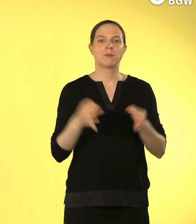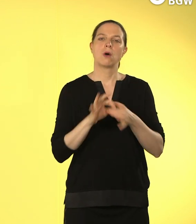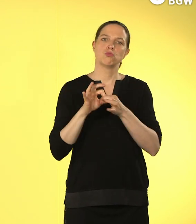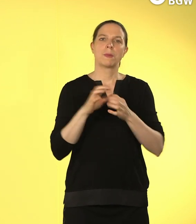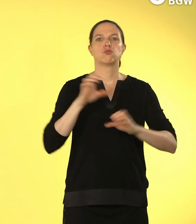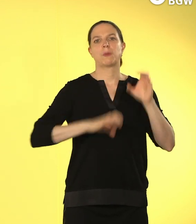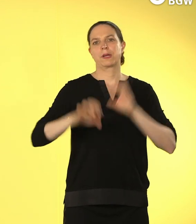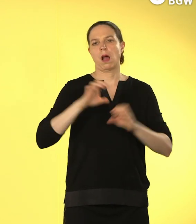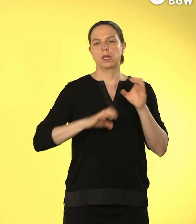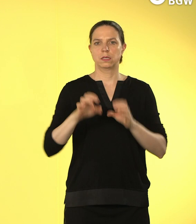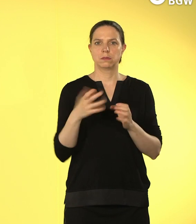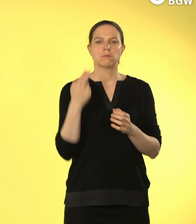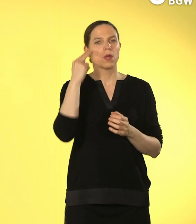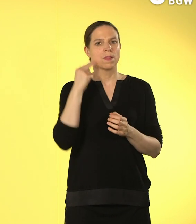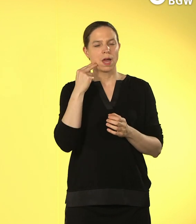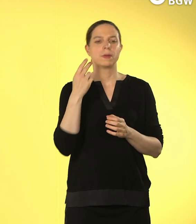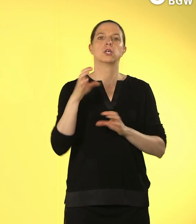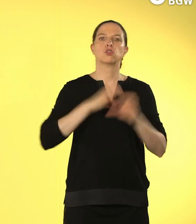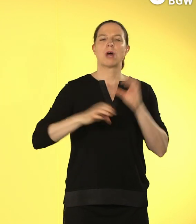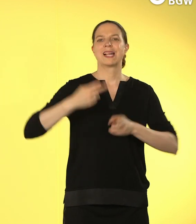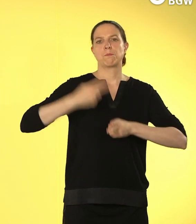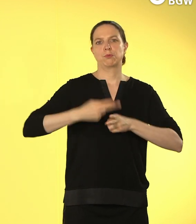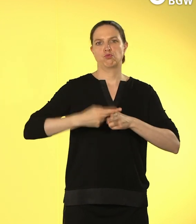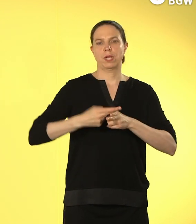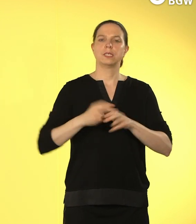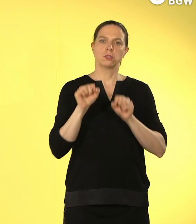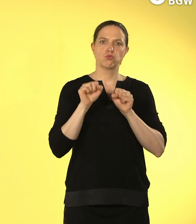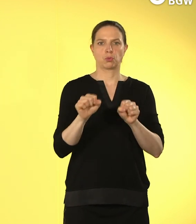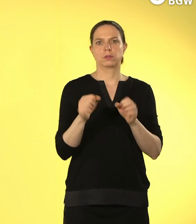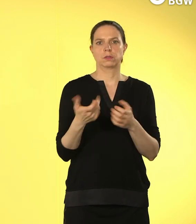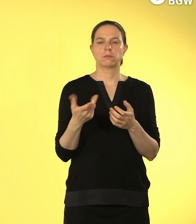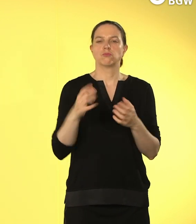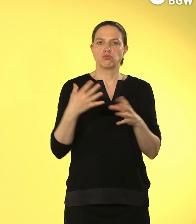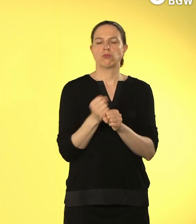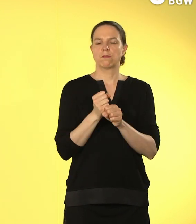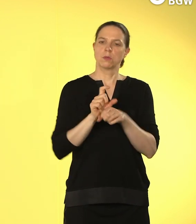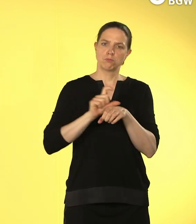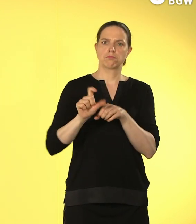Das sind chemikalienbeständige Handschuhe. Hier gibt es bestimmte Normen, die dahinter stehen,